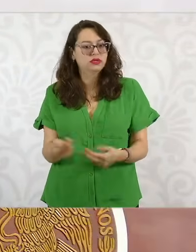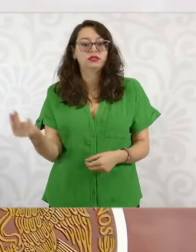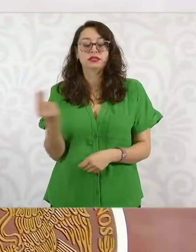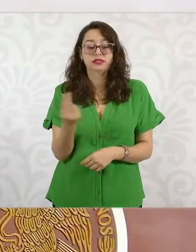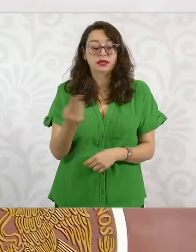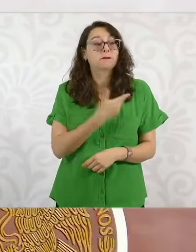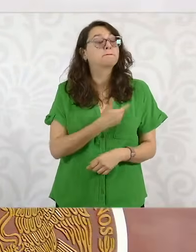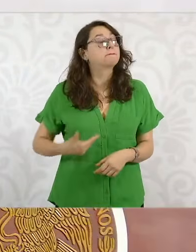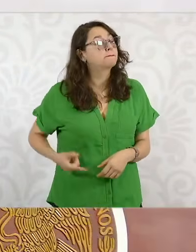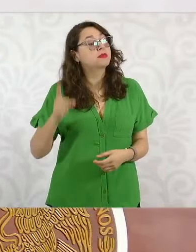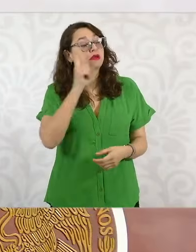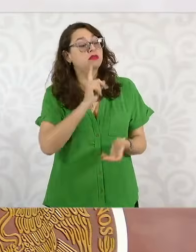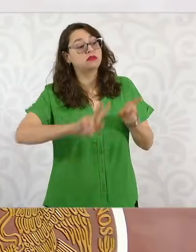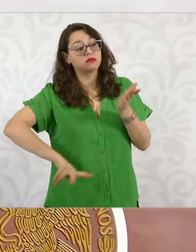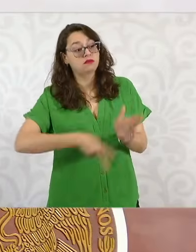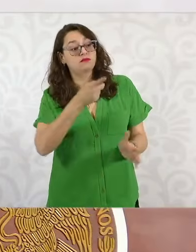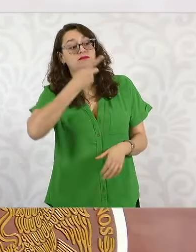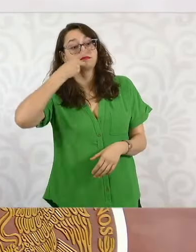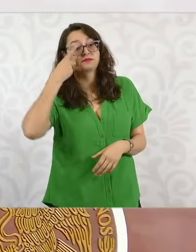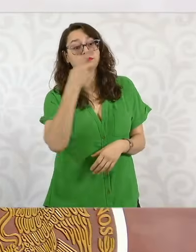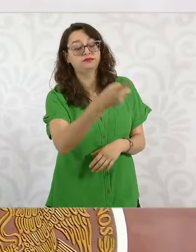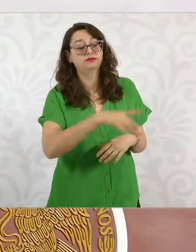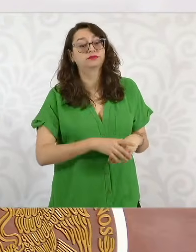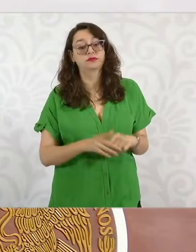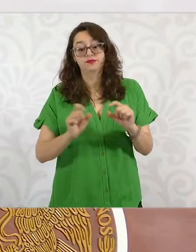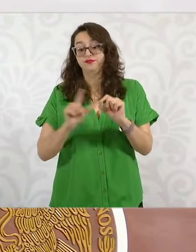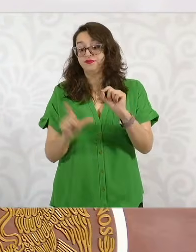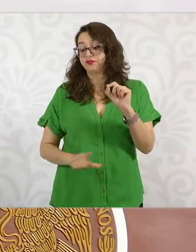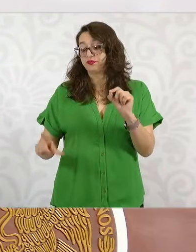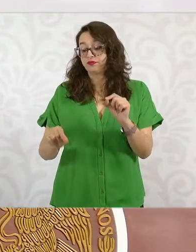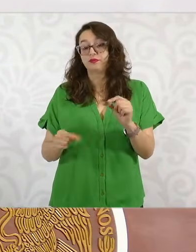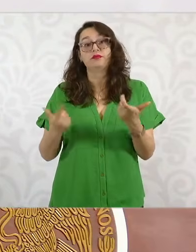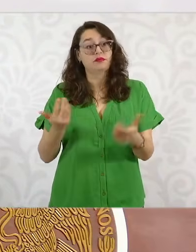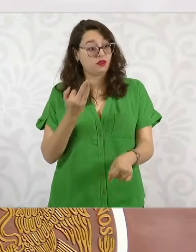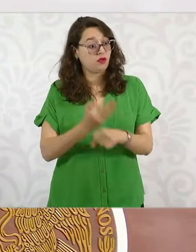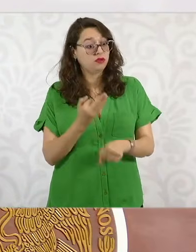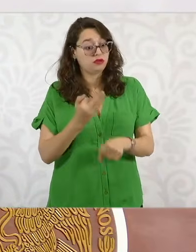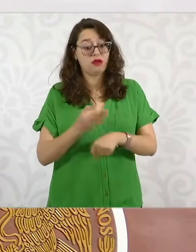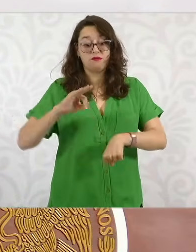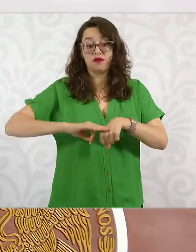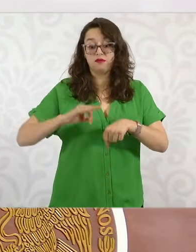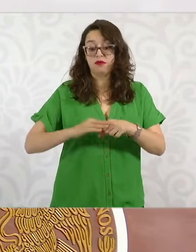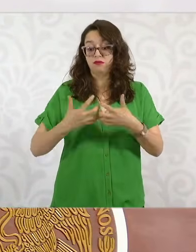presidenta, que México tiene una oportunidad histórica para fortalecer su capacidad productiva,